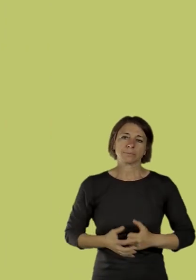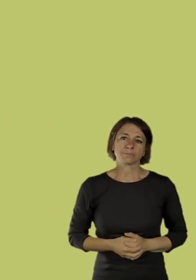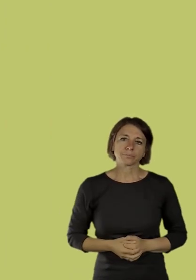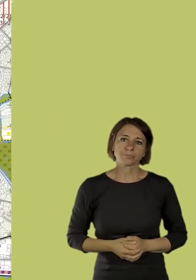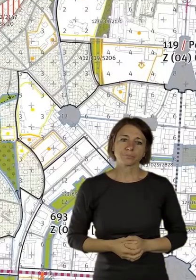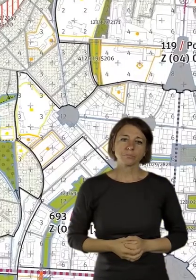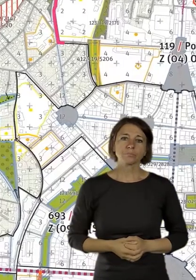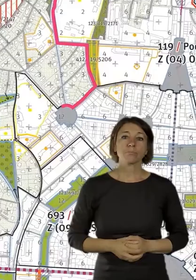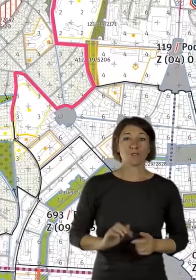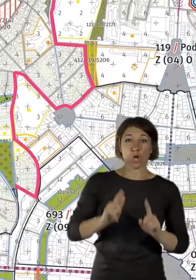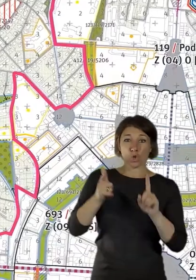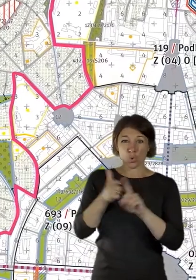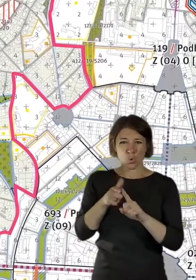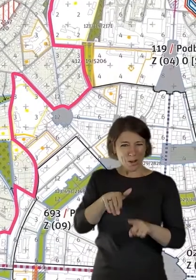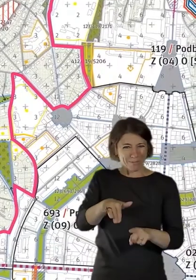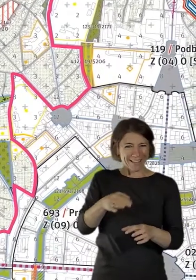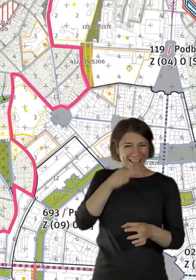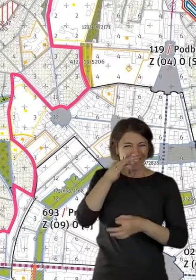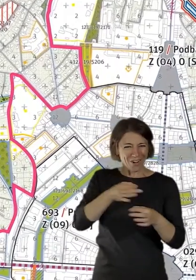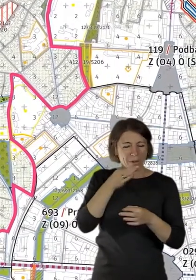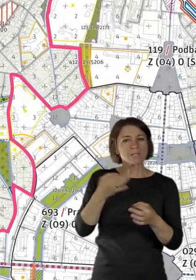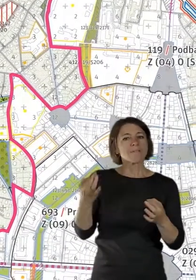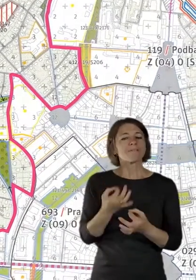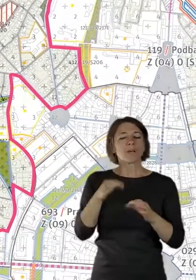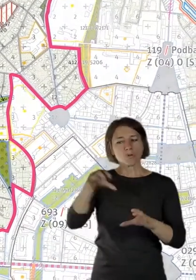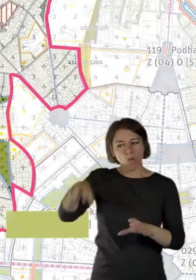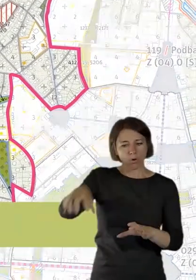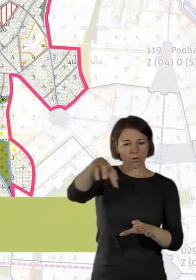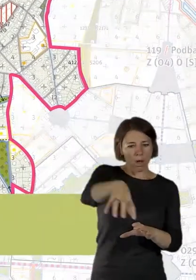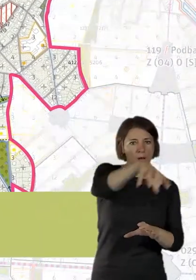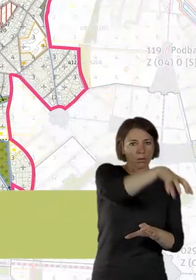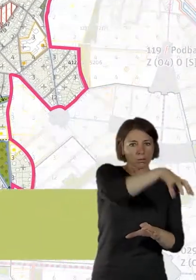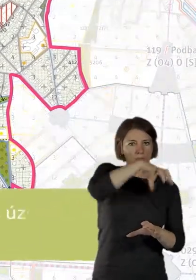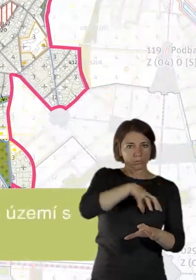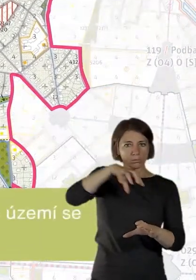Další vrstvou jsou lokality. Základní jednotky plánu. Lokalita je sousedství,